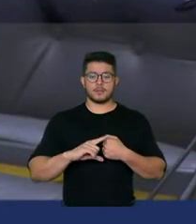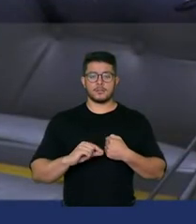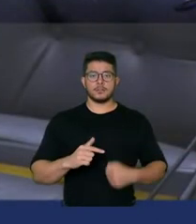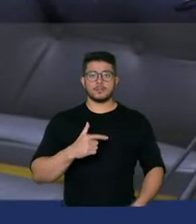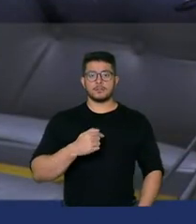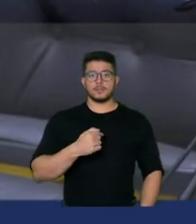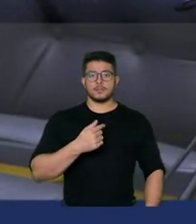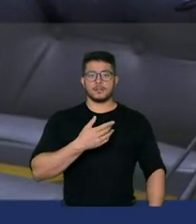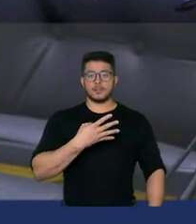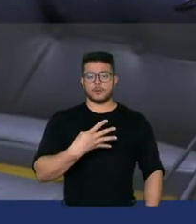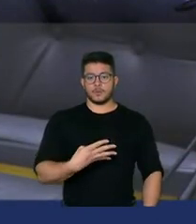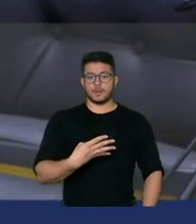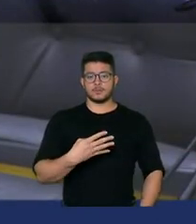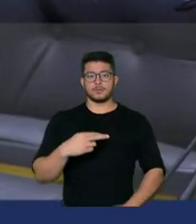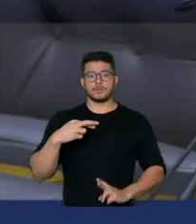OBRIGADA, PRESIDENTE. -- EU ESTOU NO ARTIGO